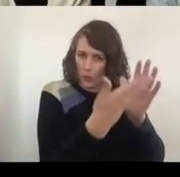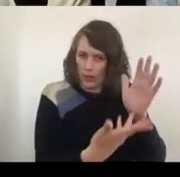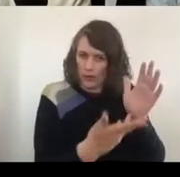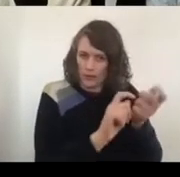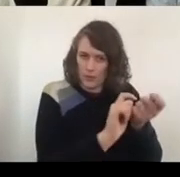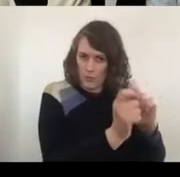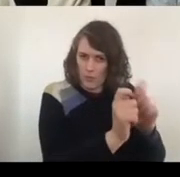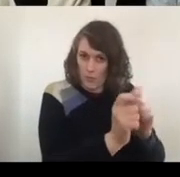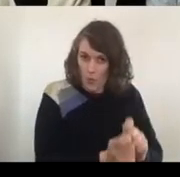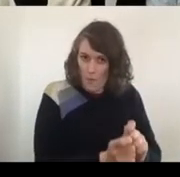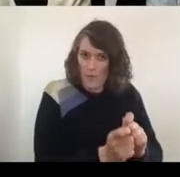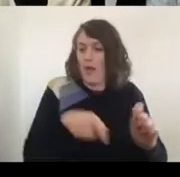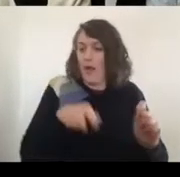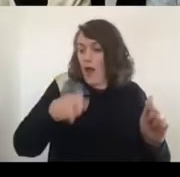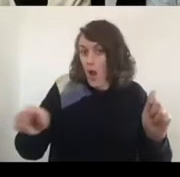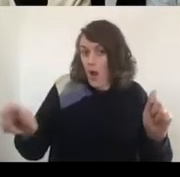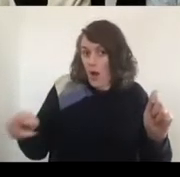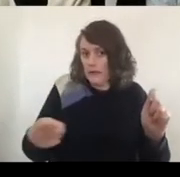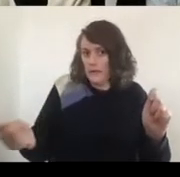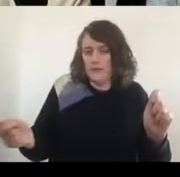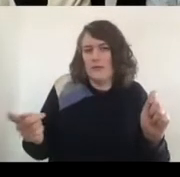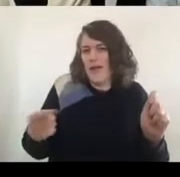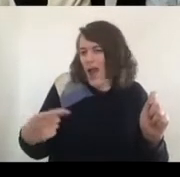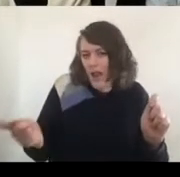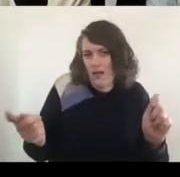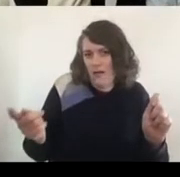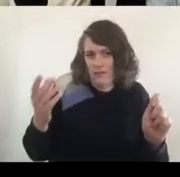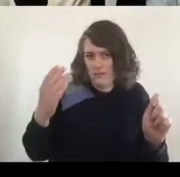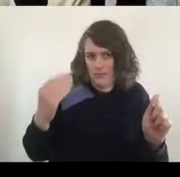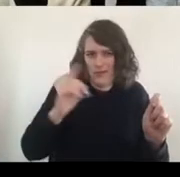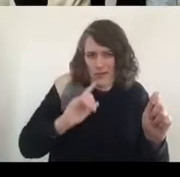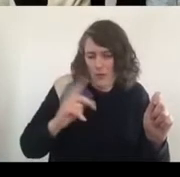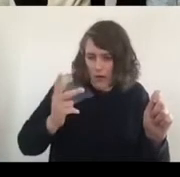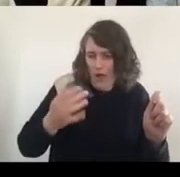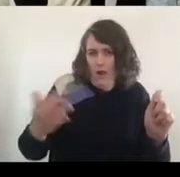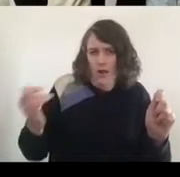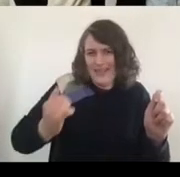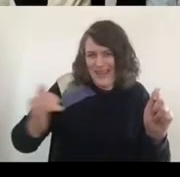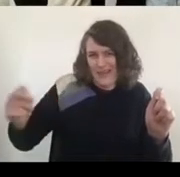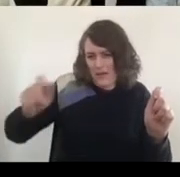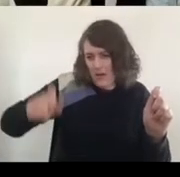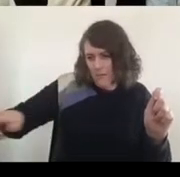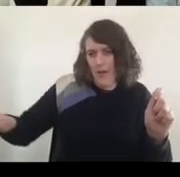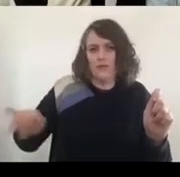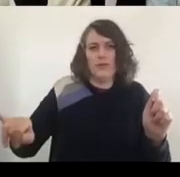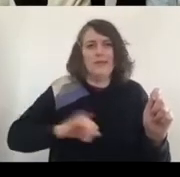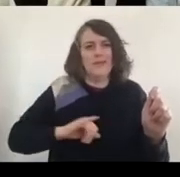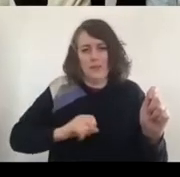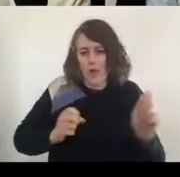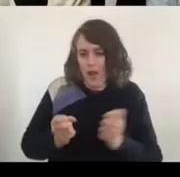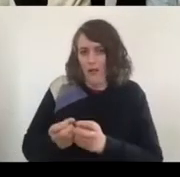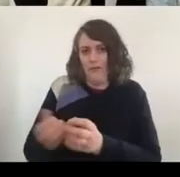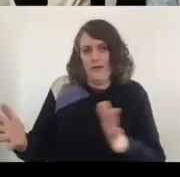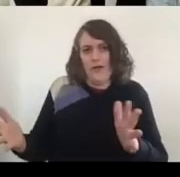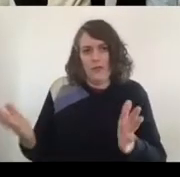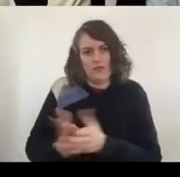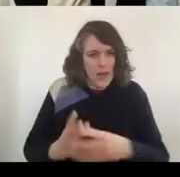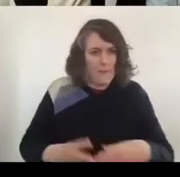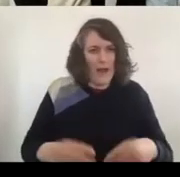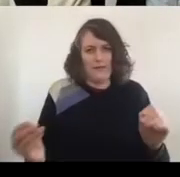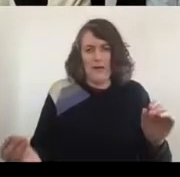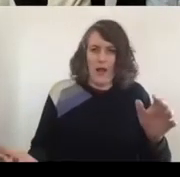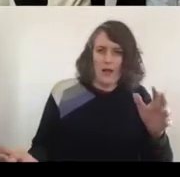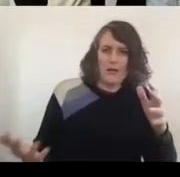dass jede/r Einzelne in ihrer/seiner individuellen Vielfalt von Anfang an als zugehörig betrachtet